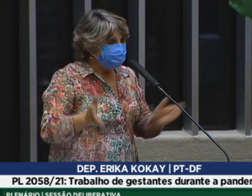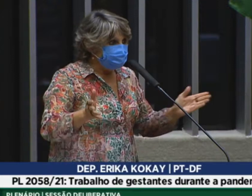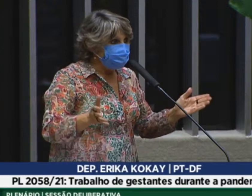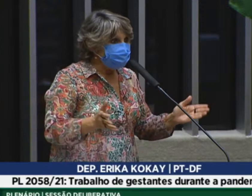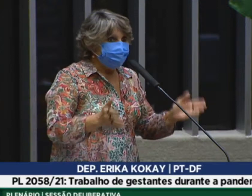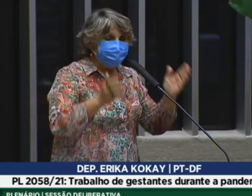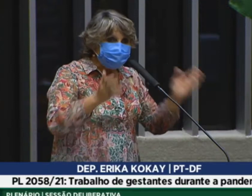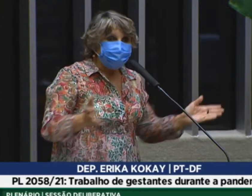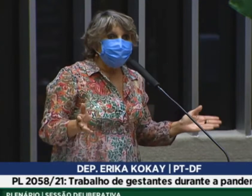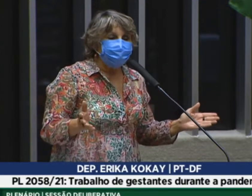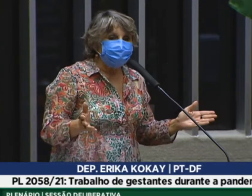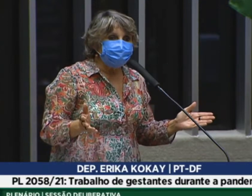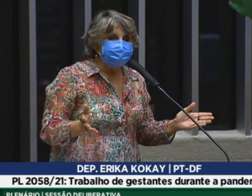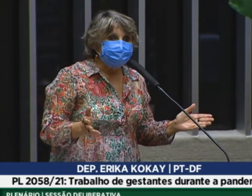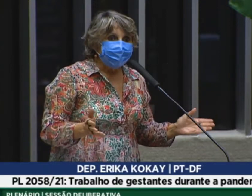APROVAMOS. E OS ORÇAMENTO DE GUERRA, POSSIBILITAVA QUE O